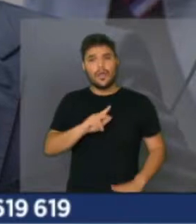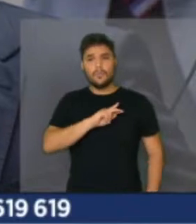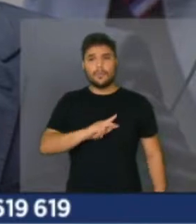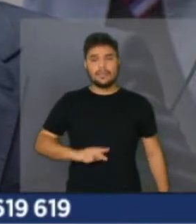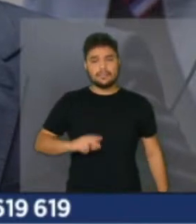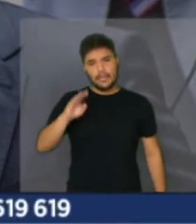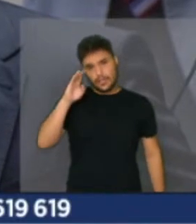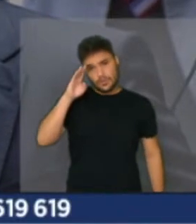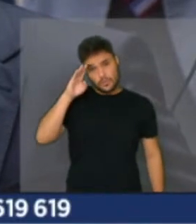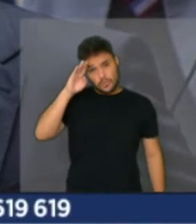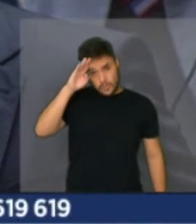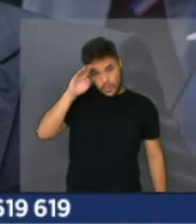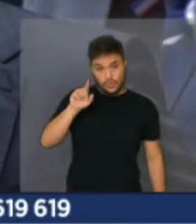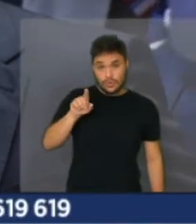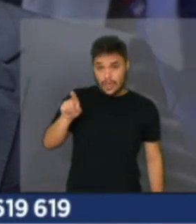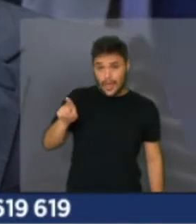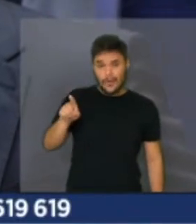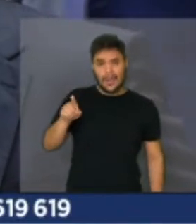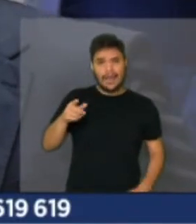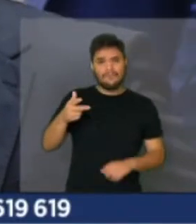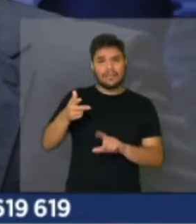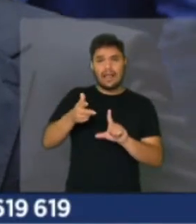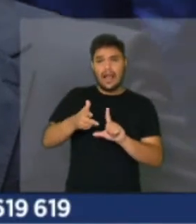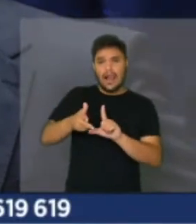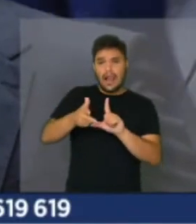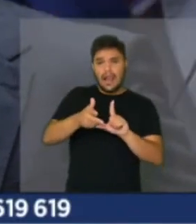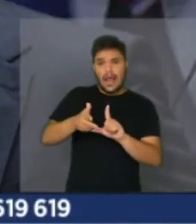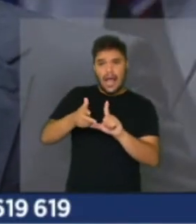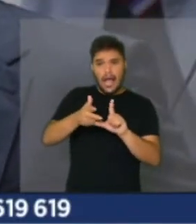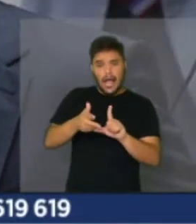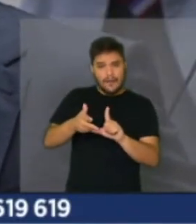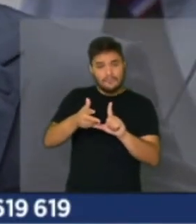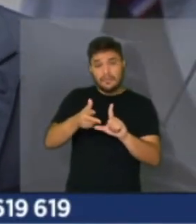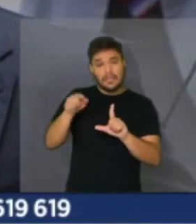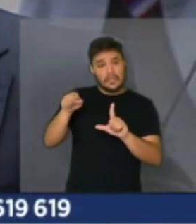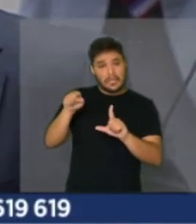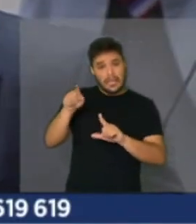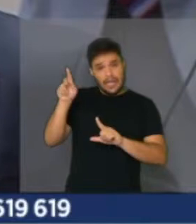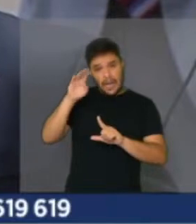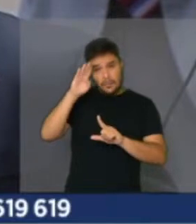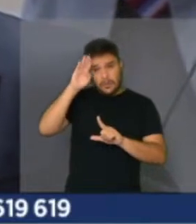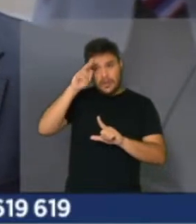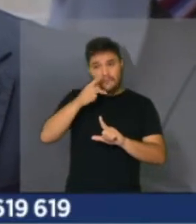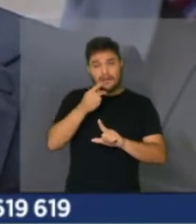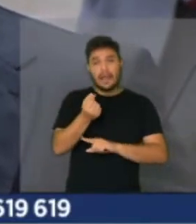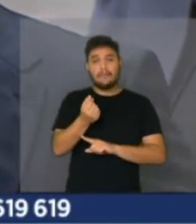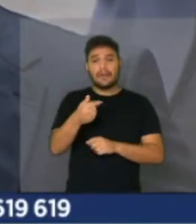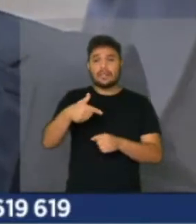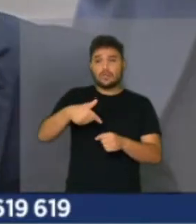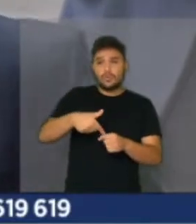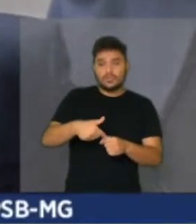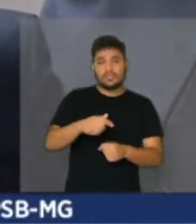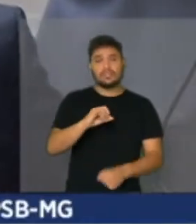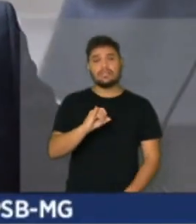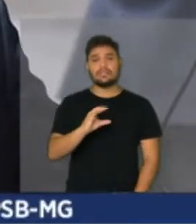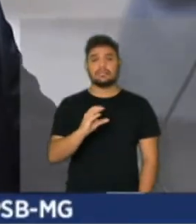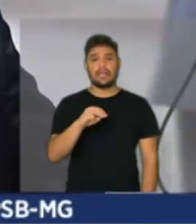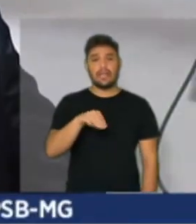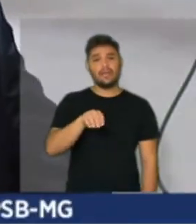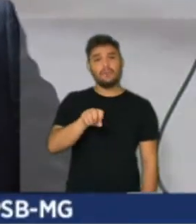BOLSONARO QUE FAZ TANTAS LIVES VAI NAS SUAS LIVES FALA DE PREÇO DE COMBUSTÍVEL FALANDO DE ICMS. O PRESIDENTE BOLSONARO VAI FALAR DE COSTA